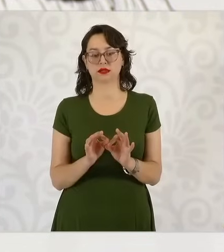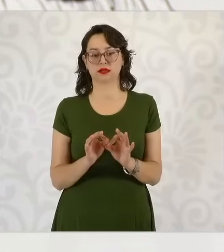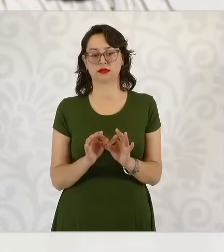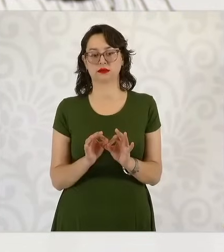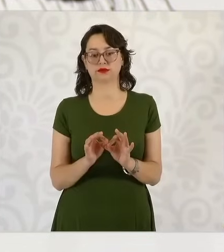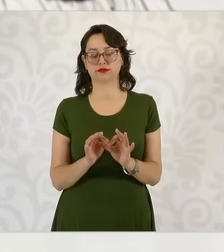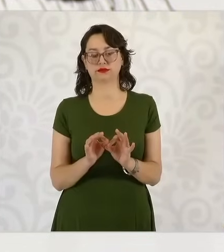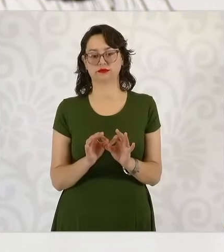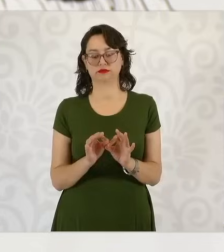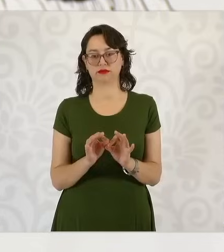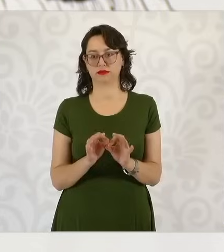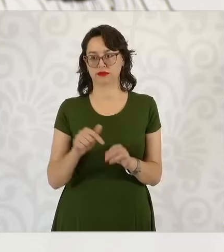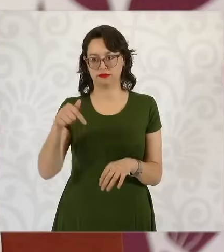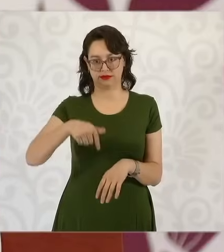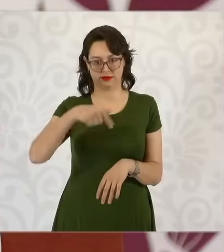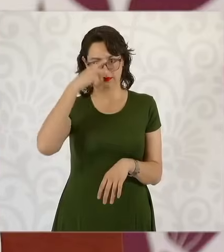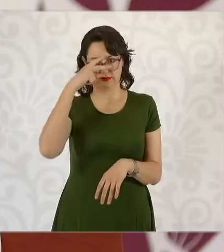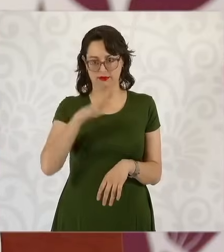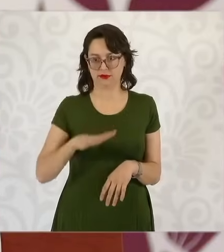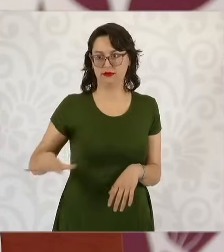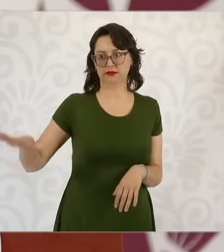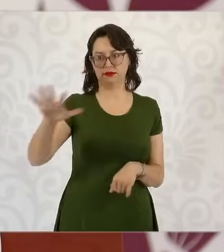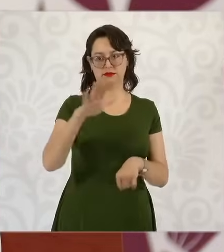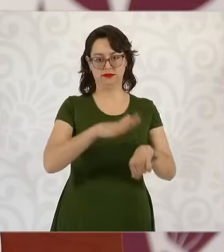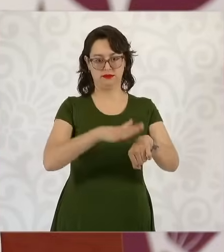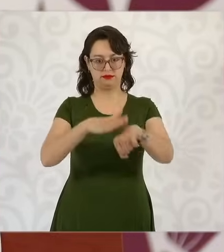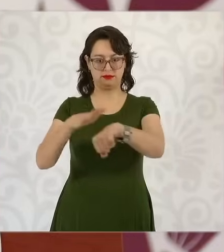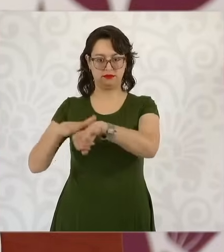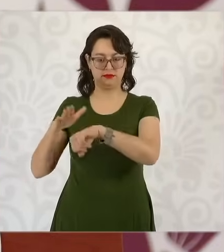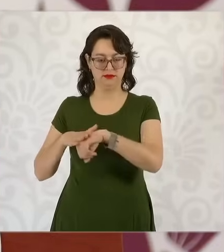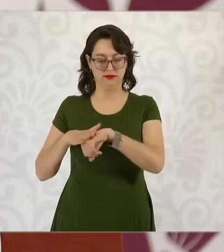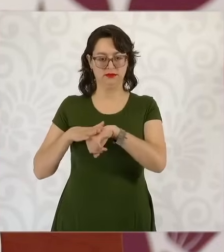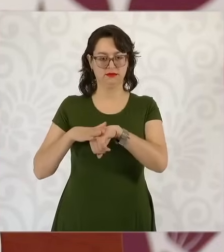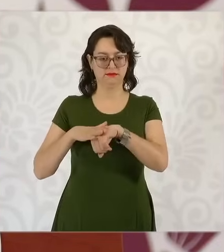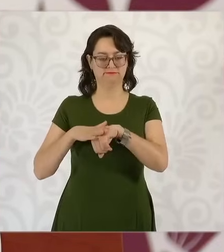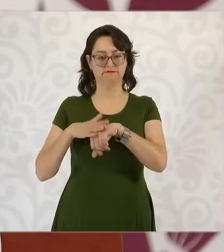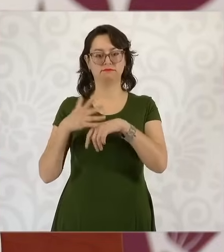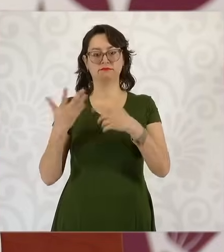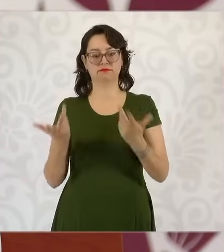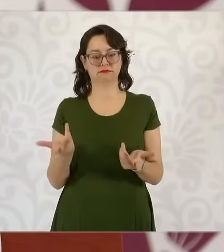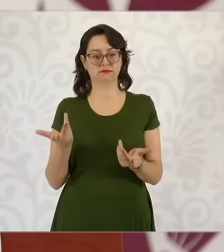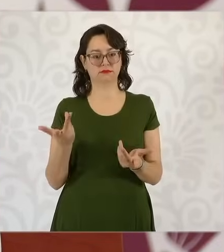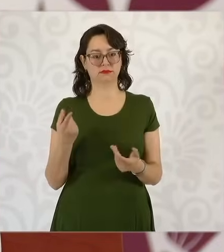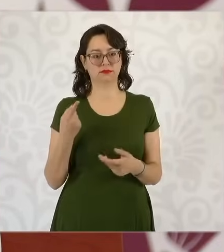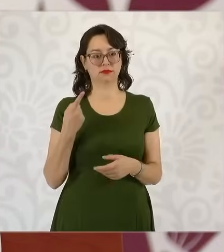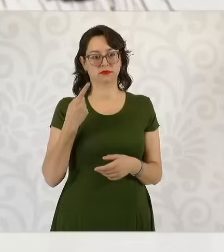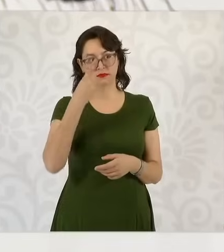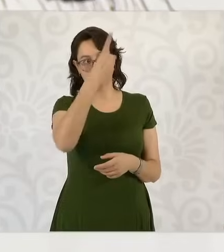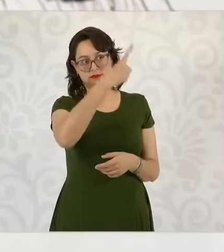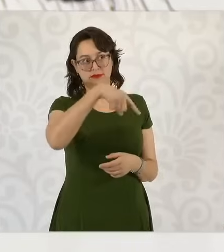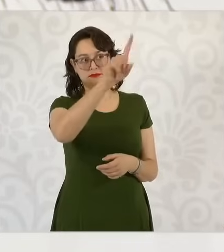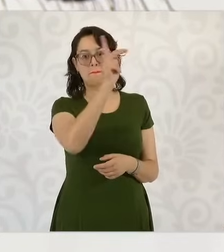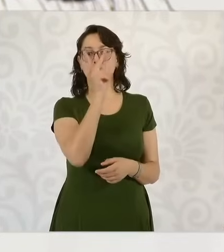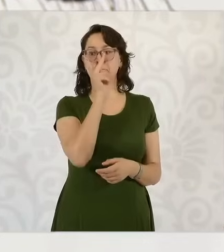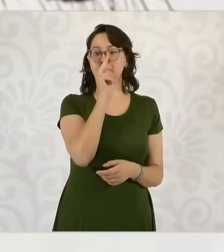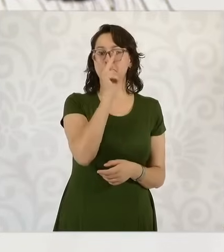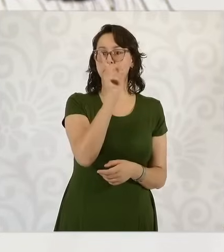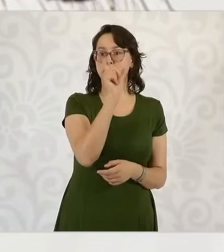pretexto la definición de un grupo de la delincuencia organizada como